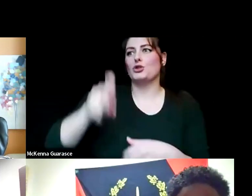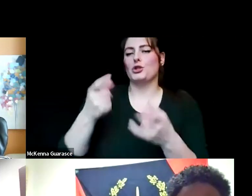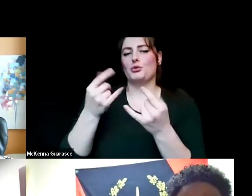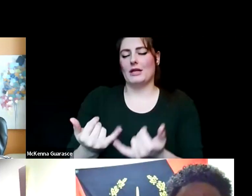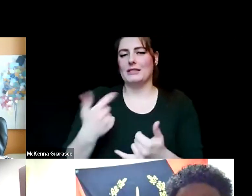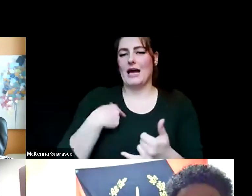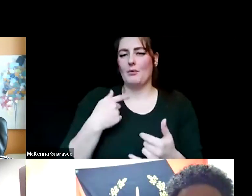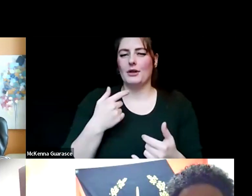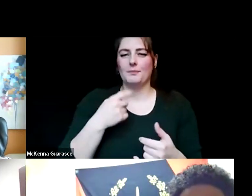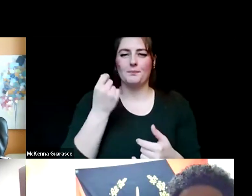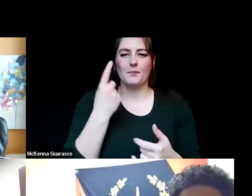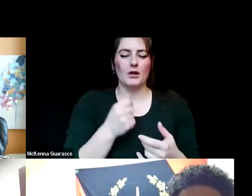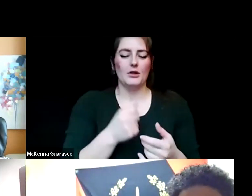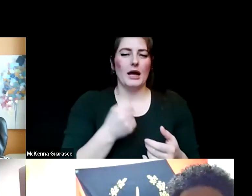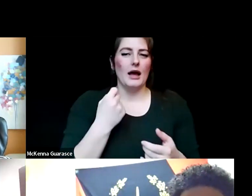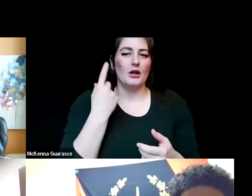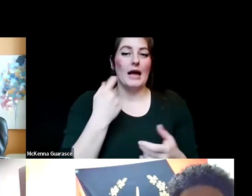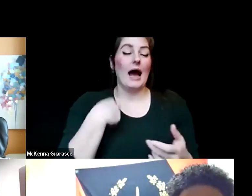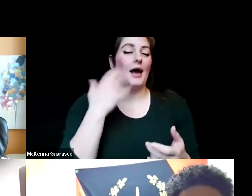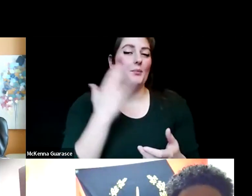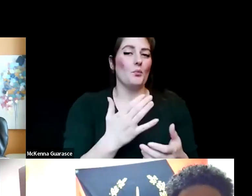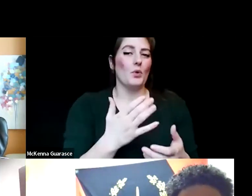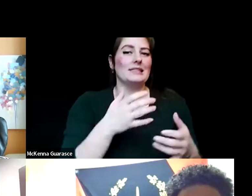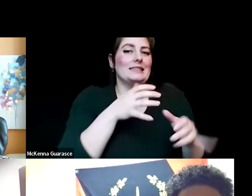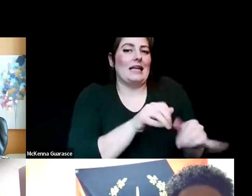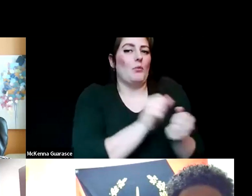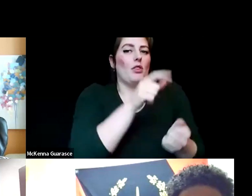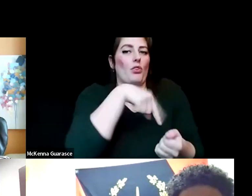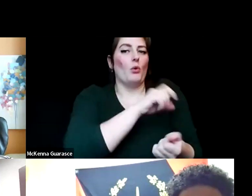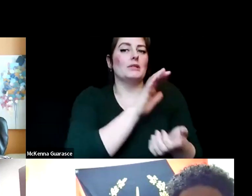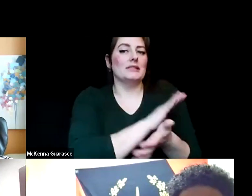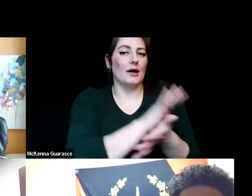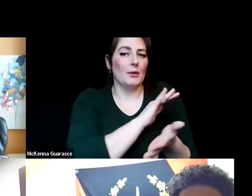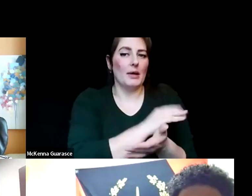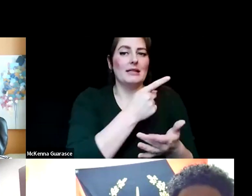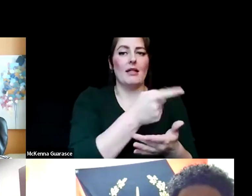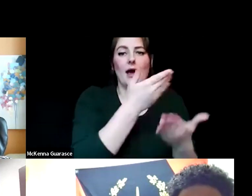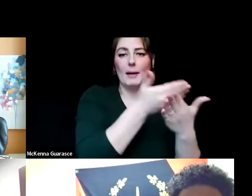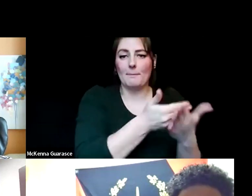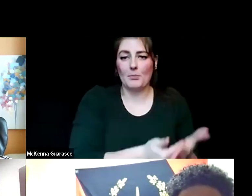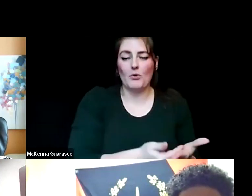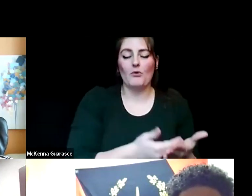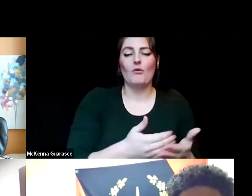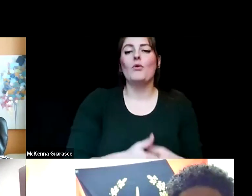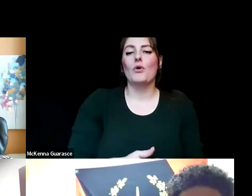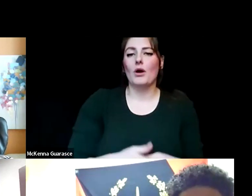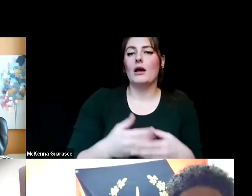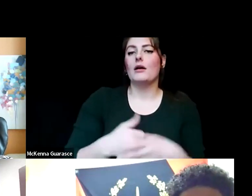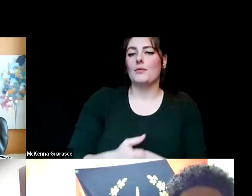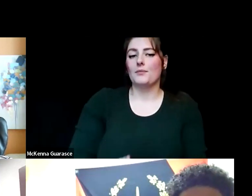Sus autoridades de vivienda van a confiar en esa guía y estarán más dispuestos y encontrarán eso más persuasivo que cualquier otra cosa que puedan mencionarles.